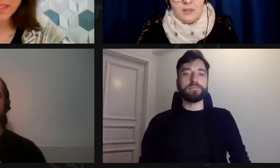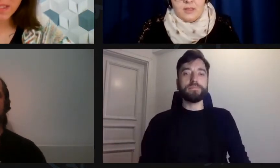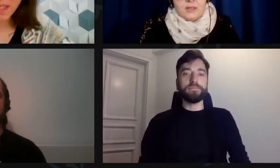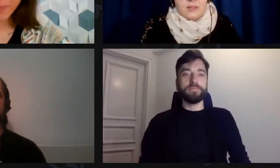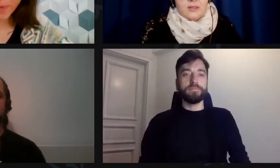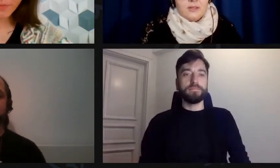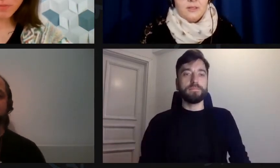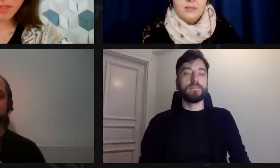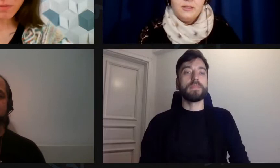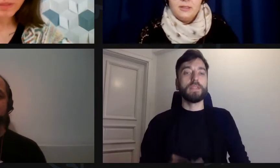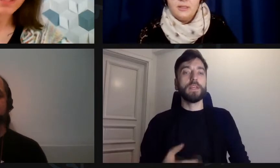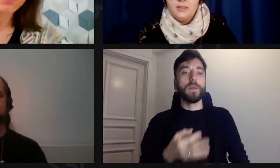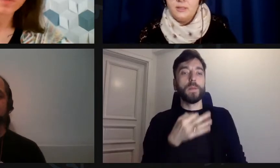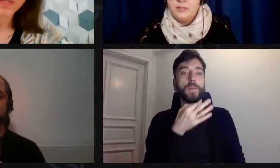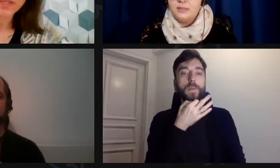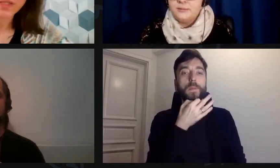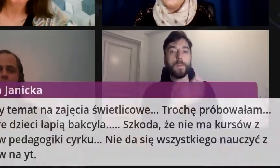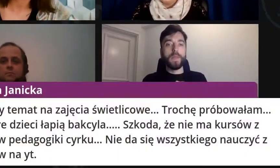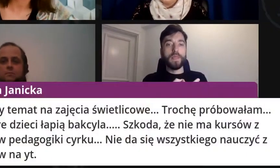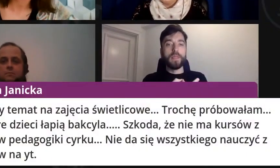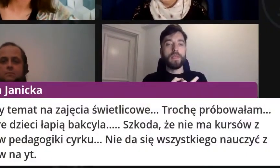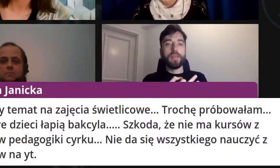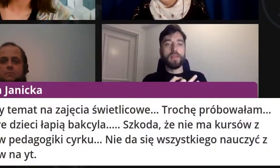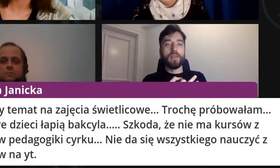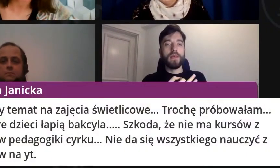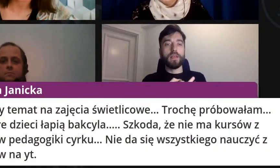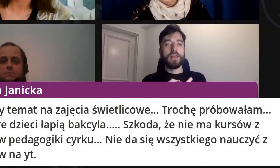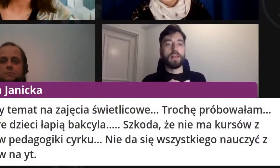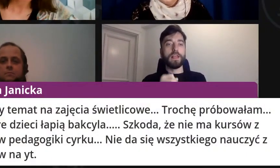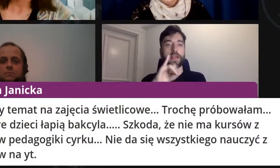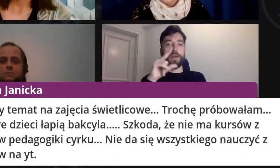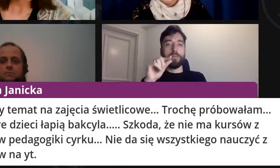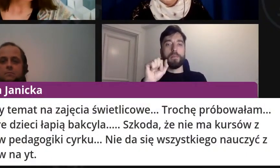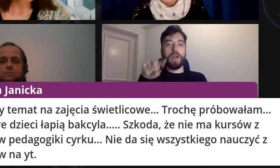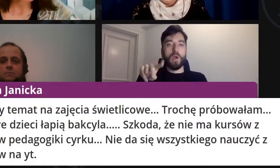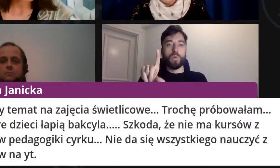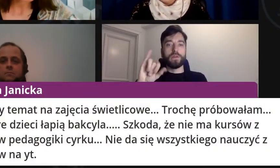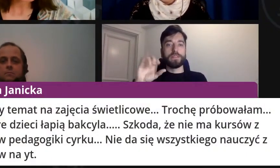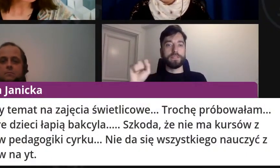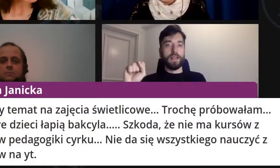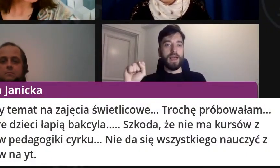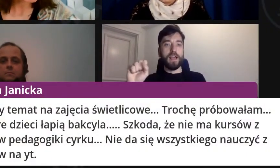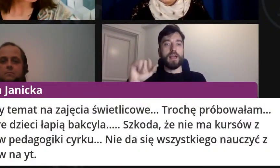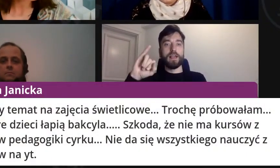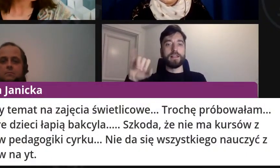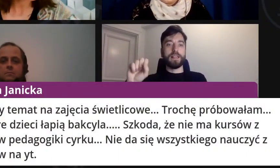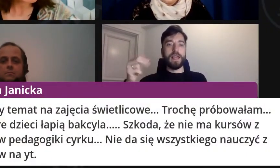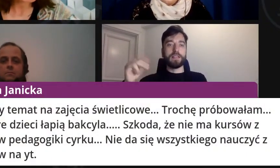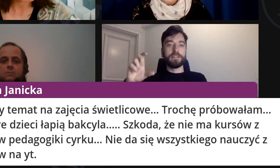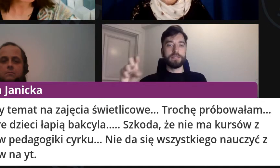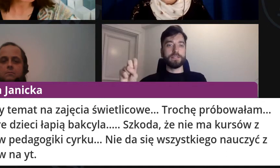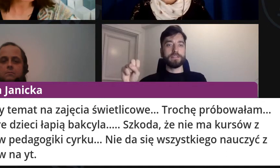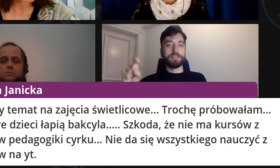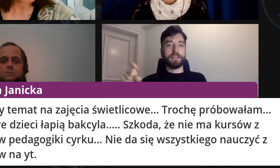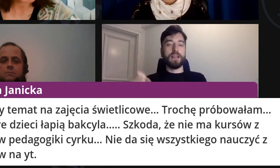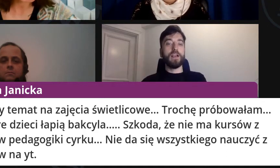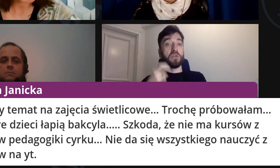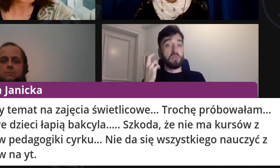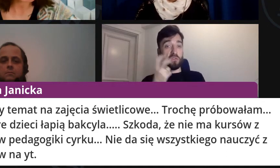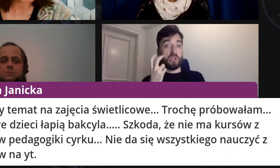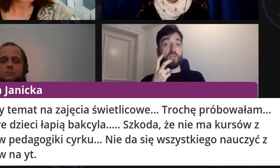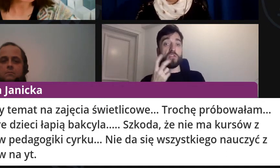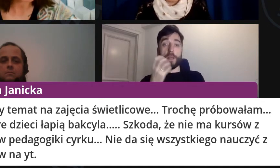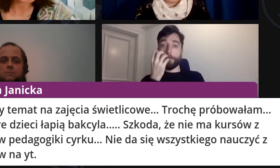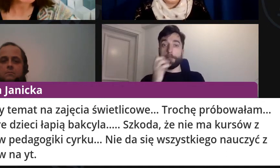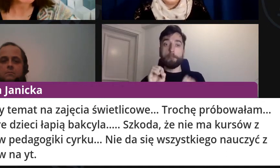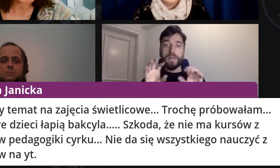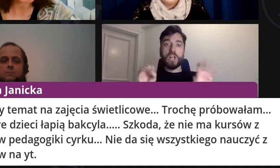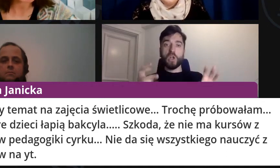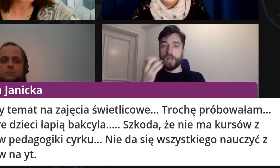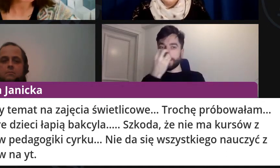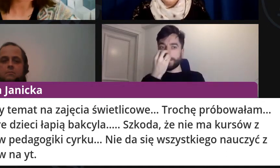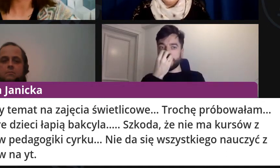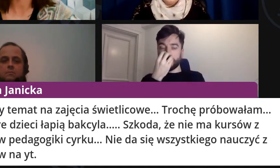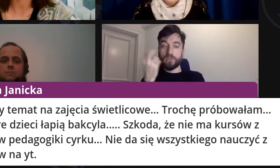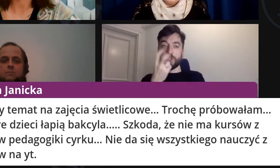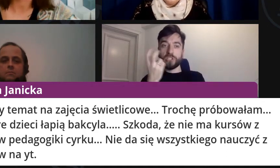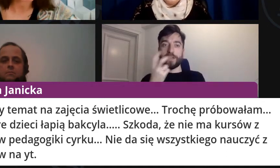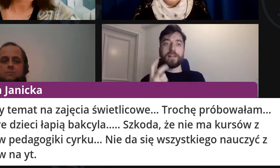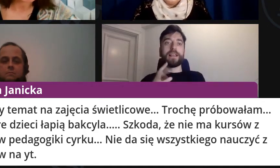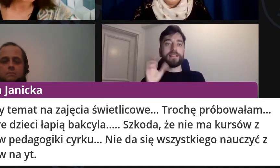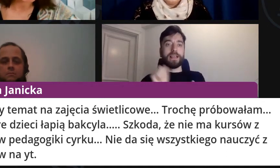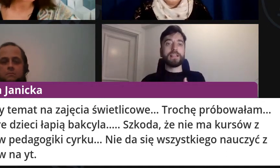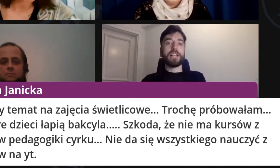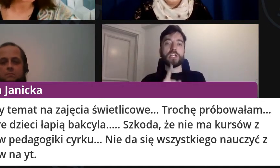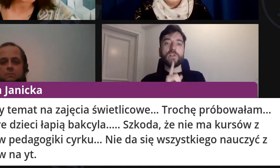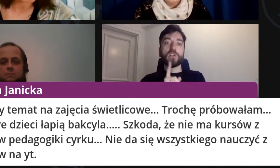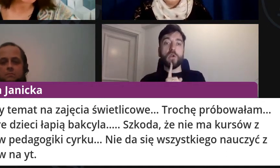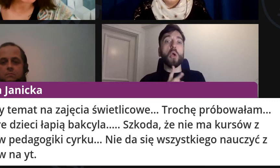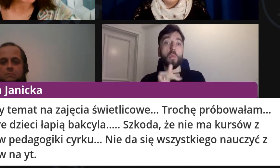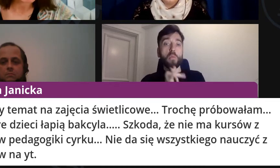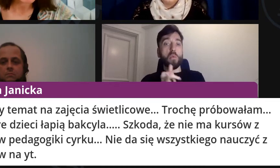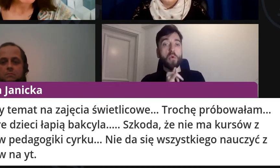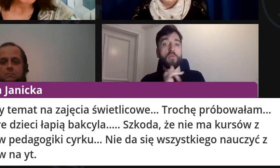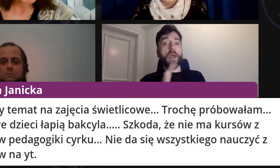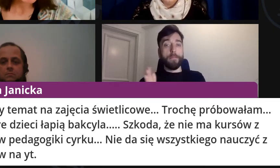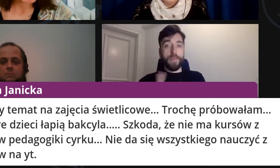Dominika – W międzyczasie pojawił się komentarz od Pani Pauliny Janickiej "ciekawy temat te zajęcia świetlicowe. Trochę próbowałam."